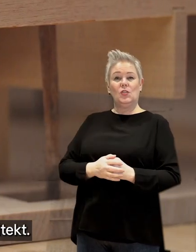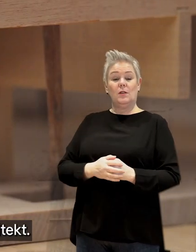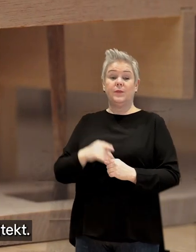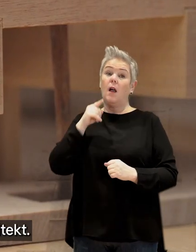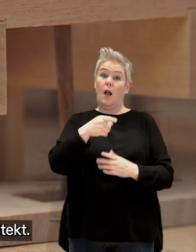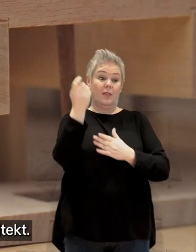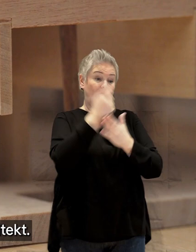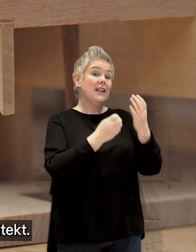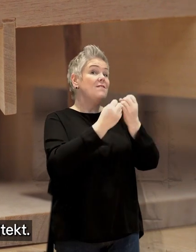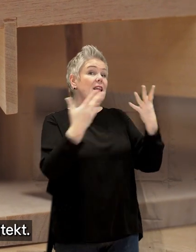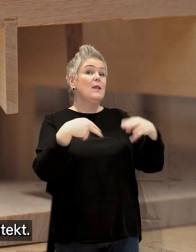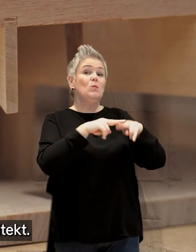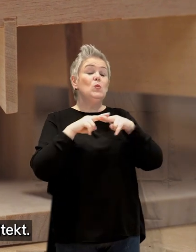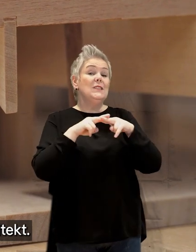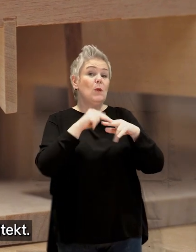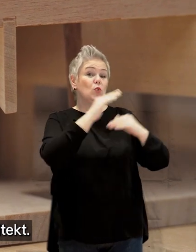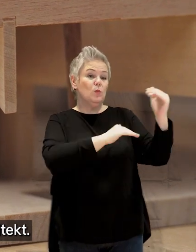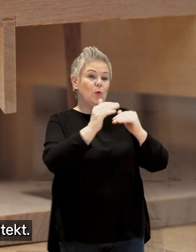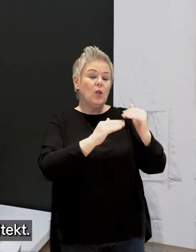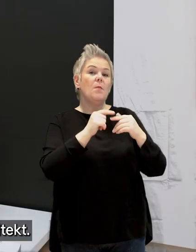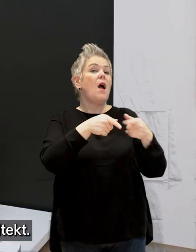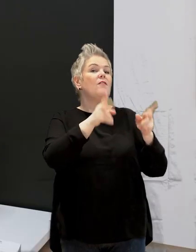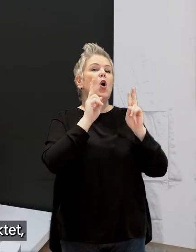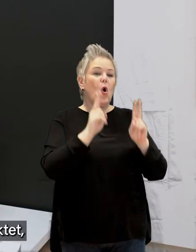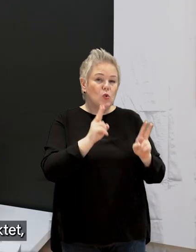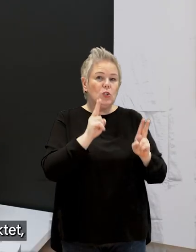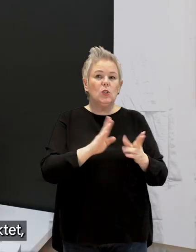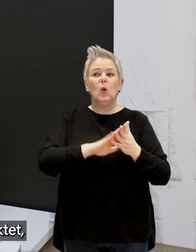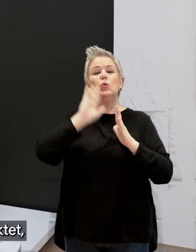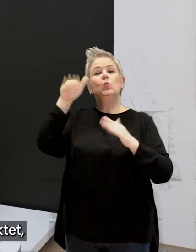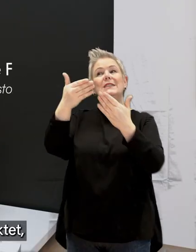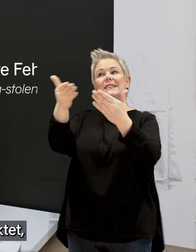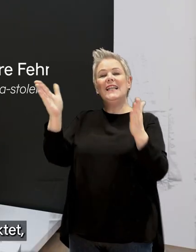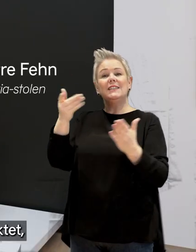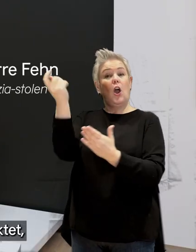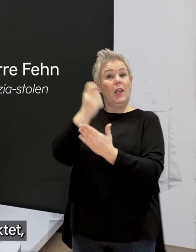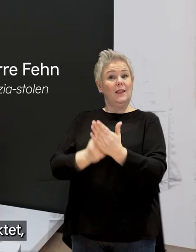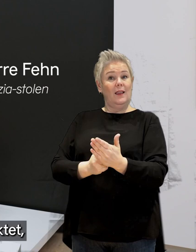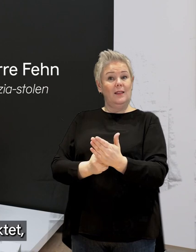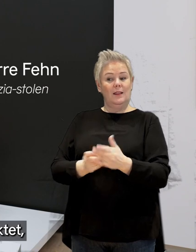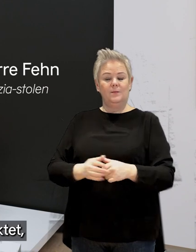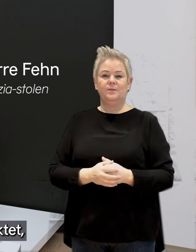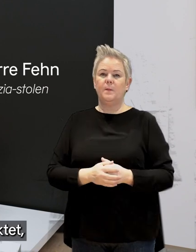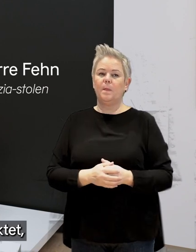var Sverre Fehn også utstillingsarkitekt. Fehn var jo veldig opptatt av objektet,